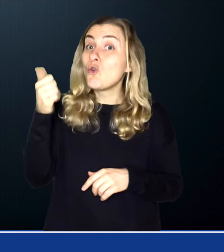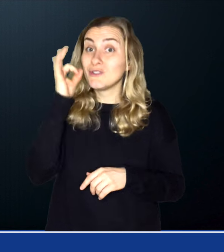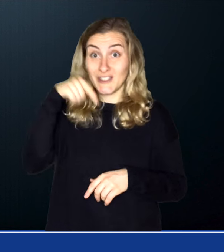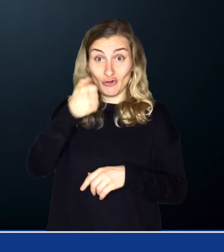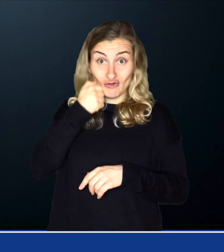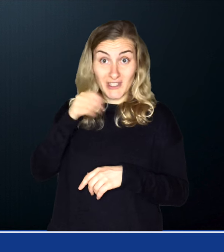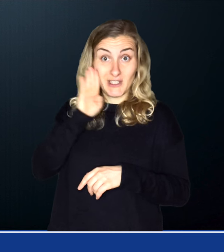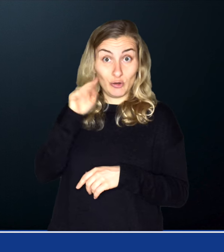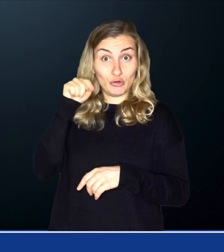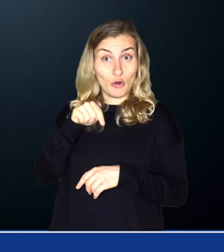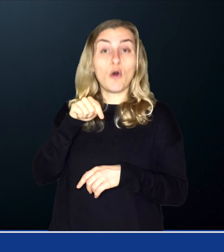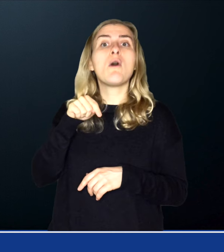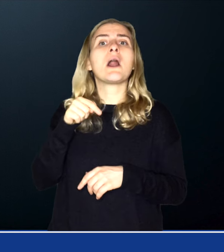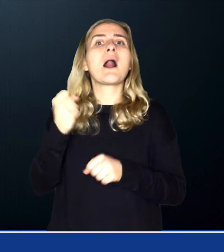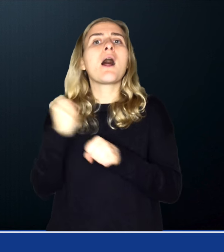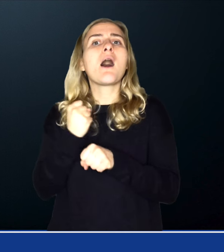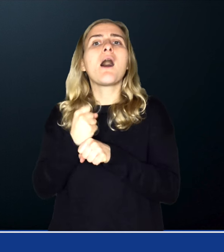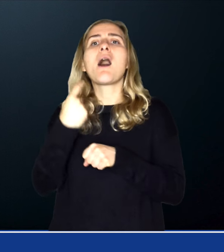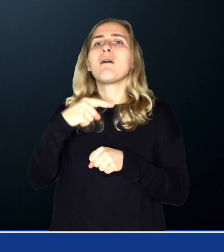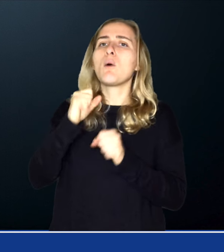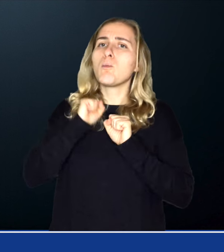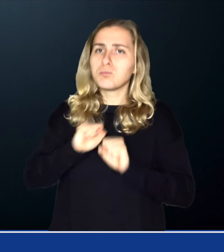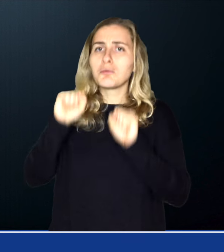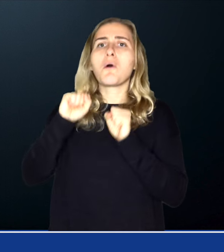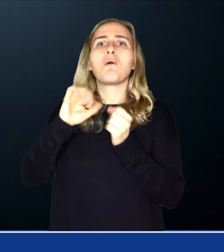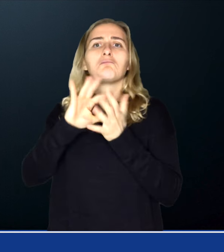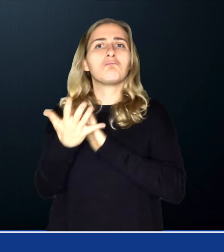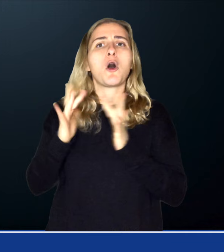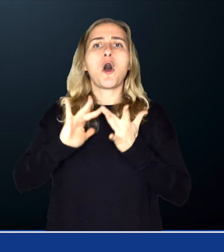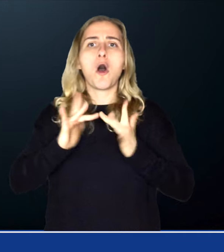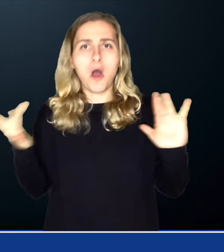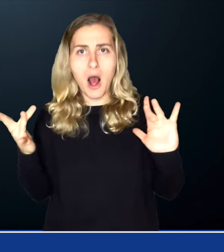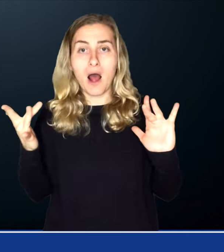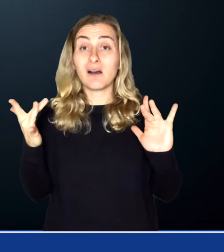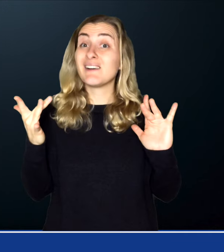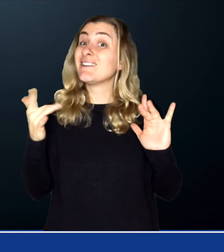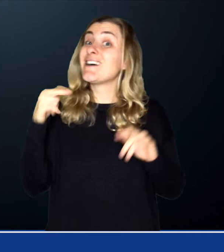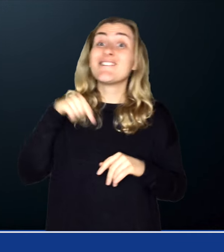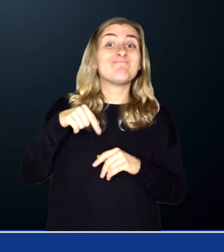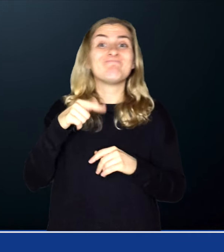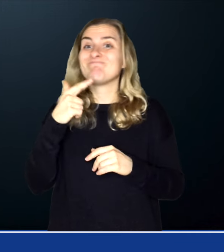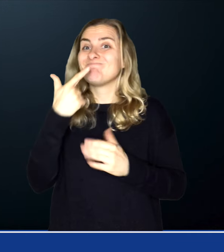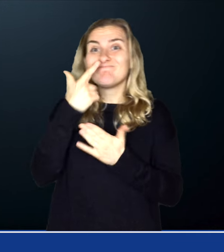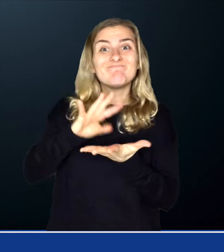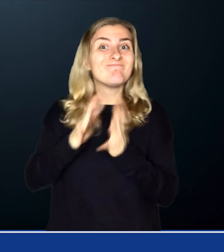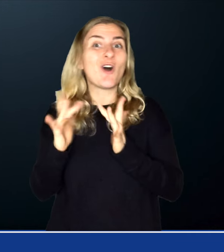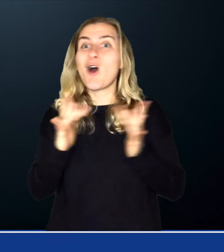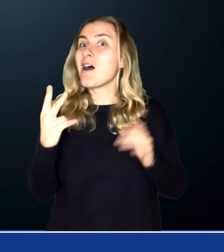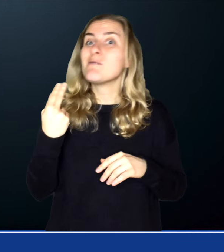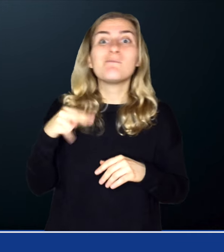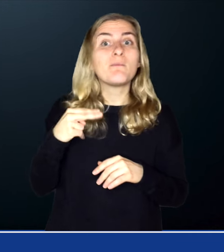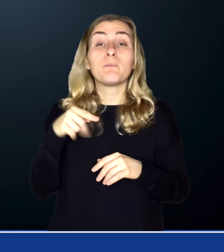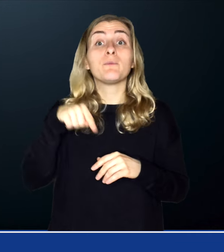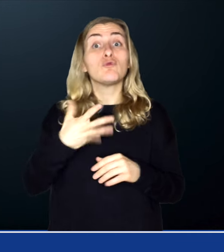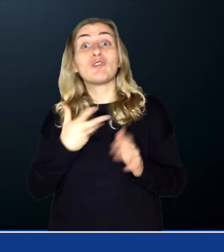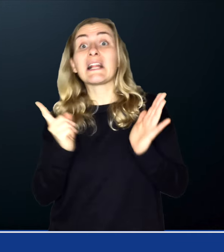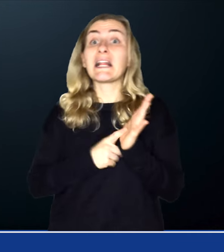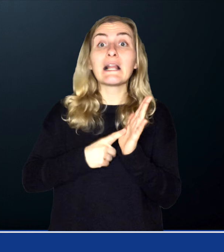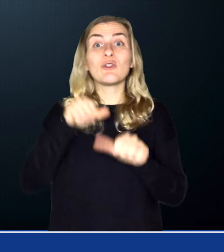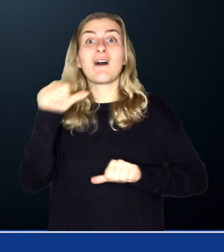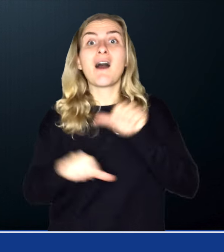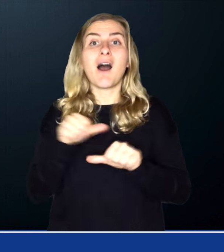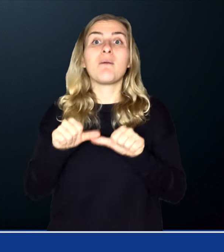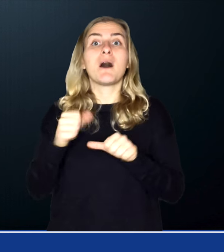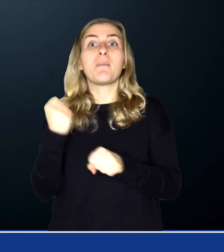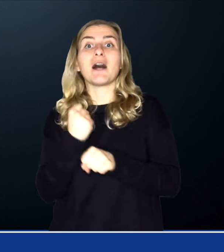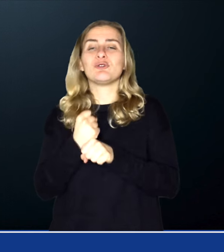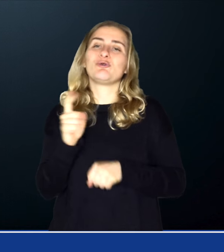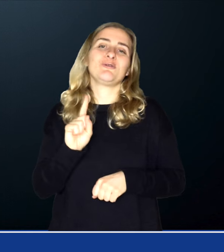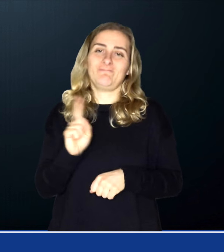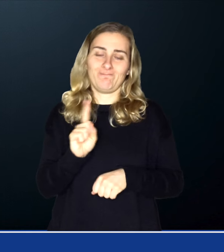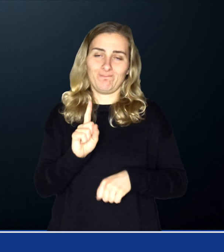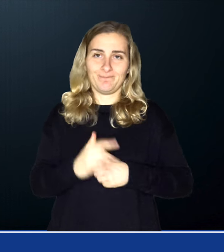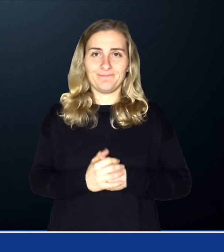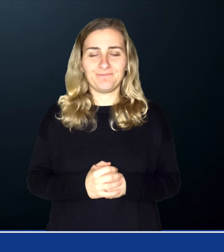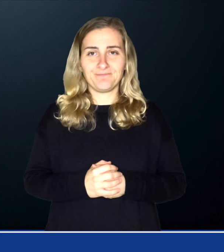compatibile con la modalità da remoto: se non è compatibile, non c'è il diritto al cambio di mansioni.